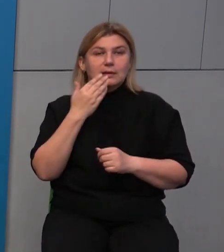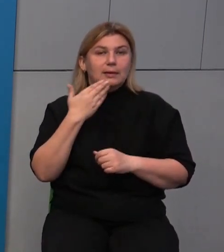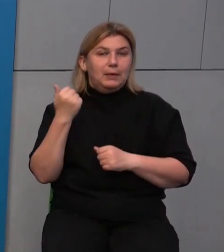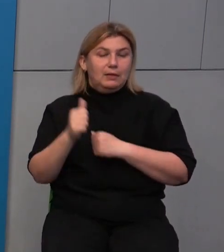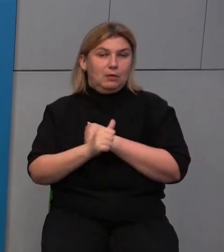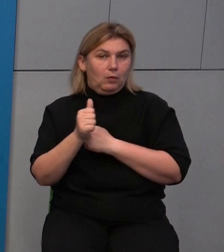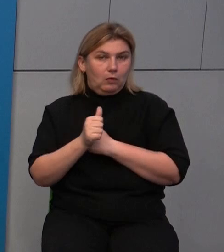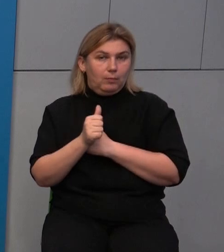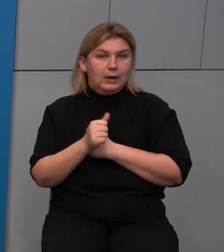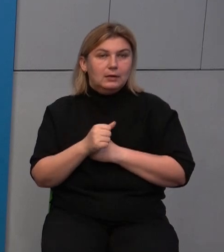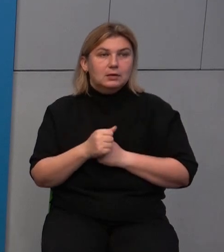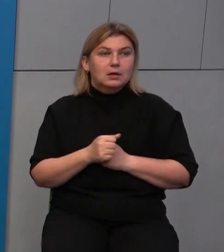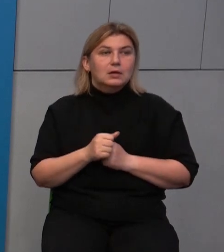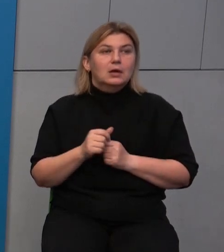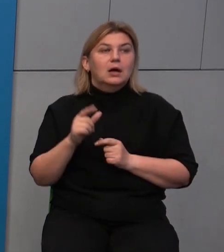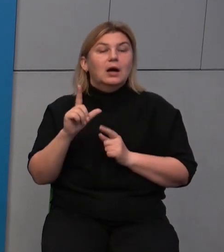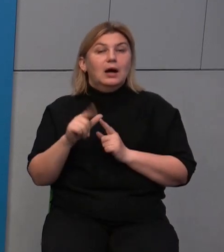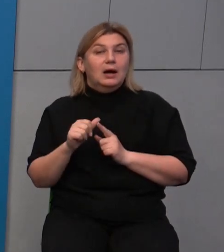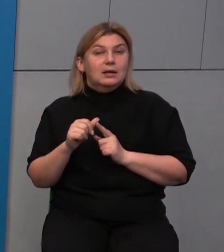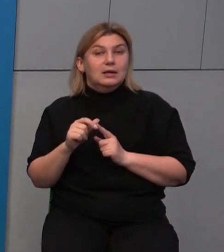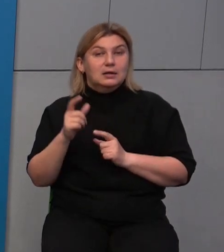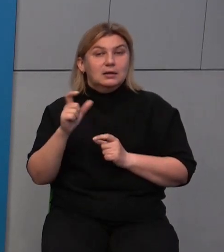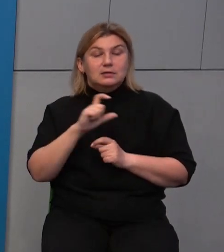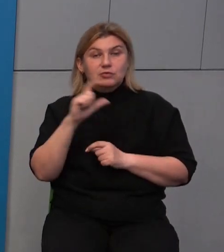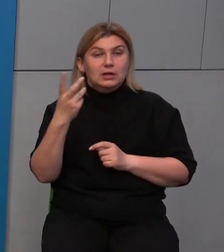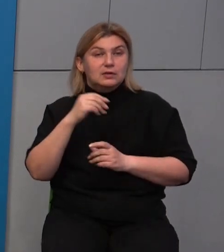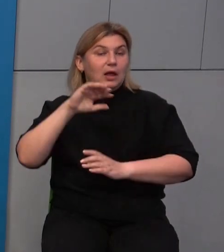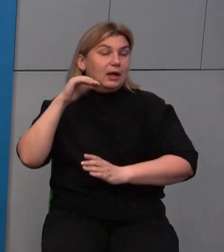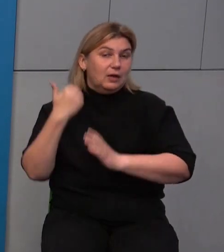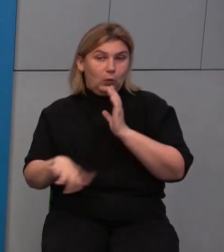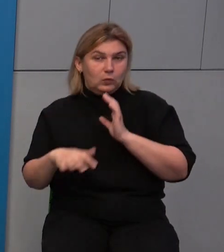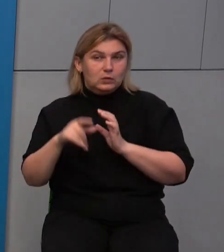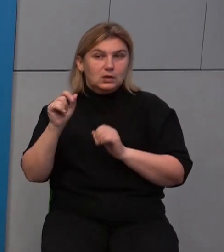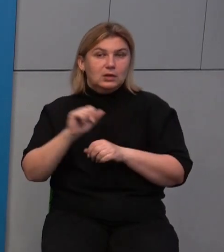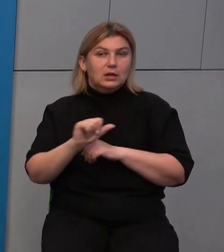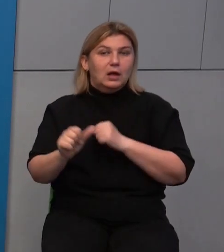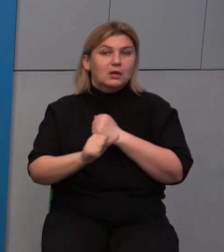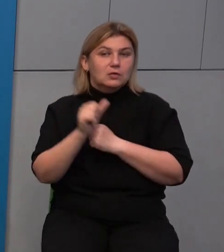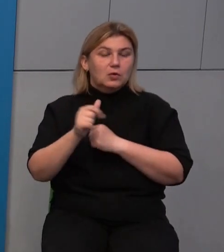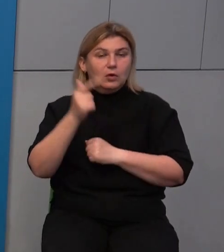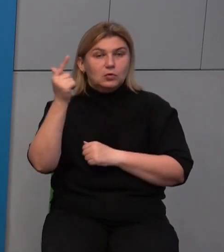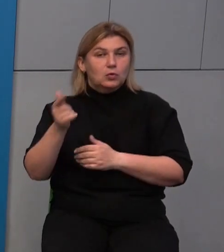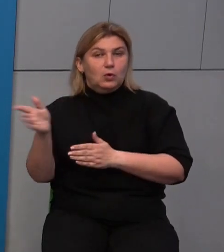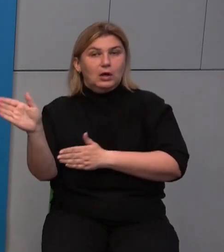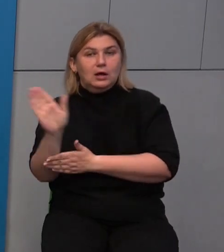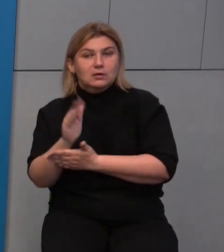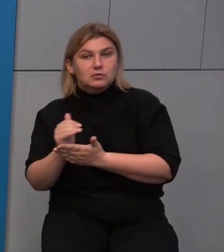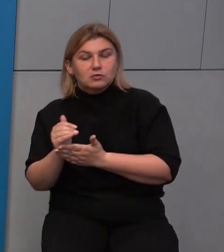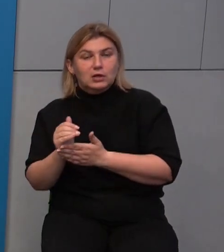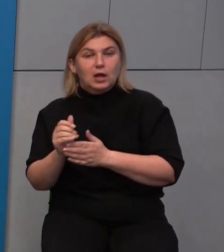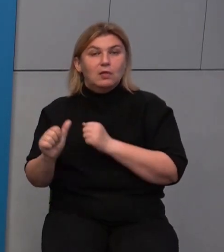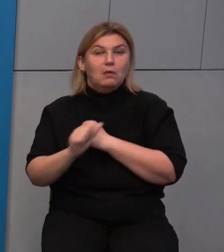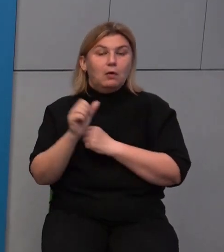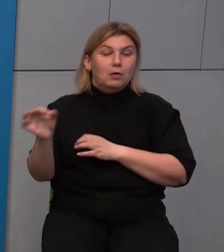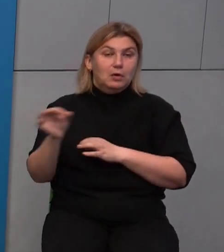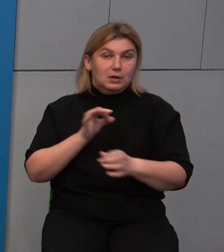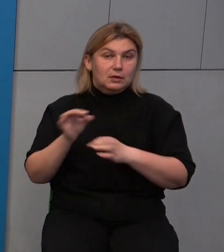Ale to "Czas nieutracony" jest właściwie takim dokumentem, zwłaszcza druga jego część, dokumentem historycznym z okupacji Lwowa.